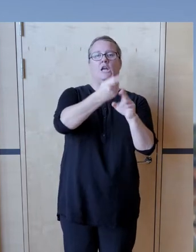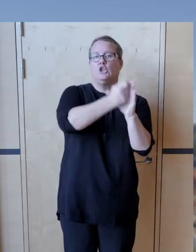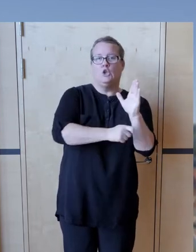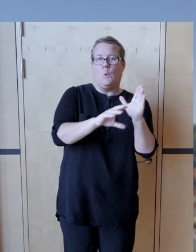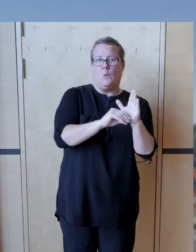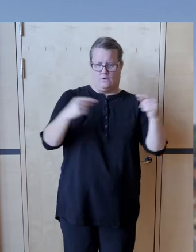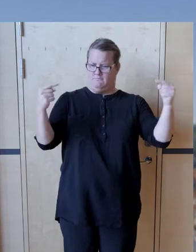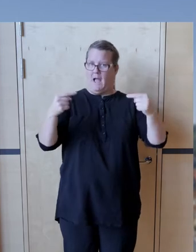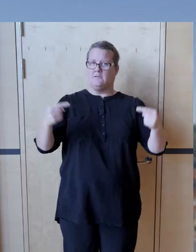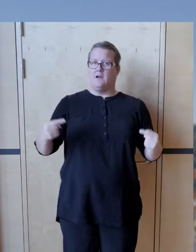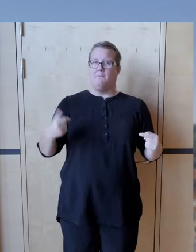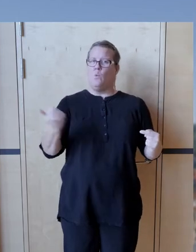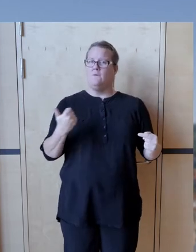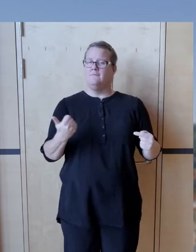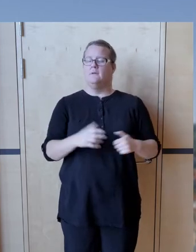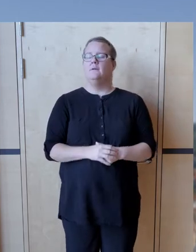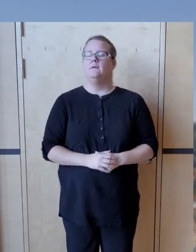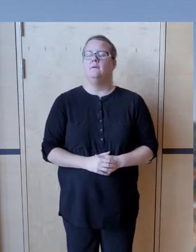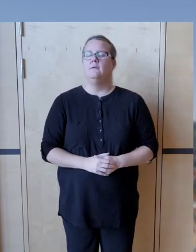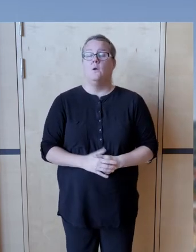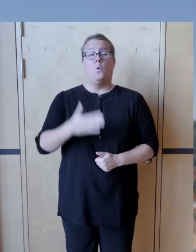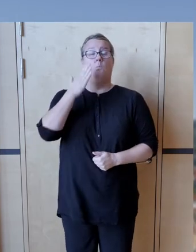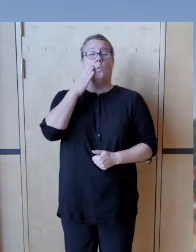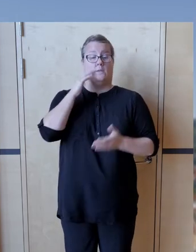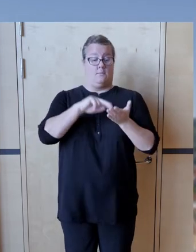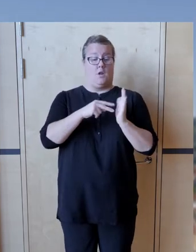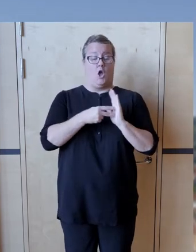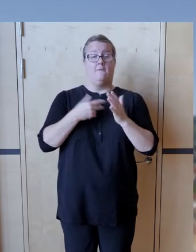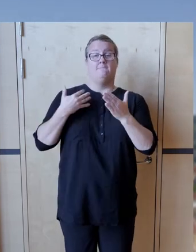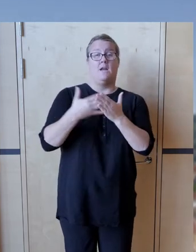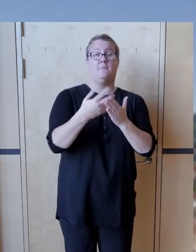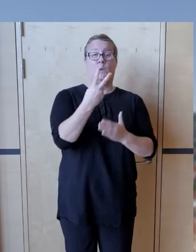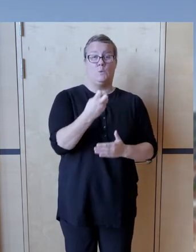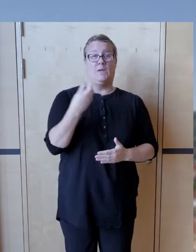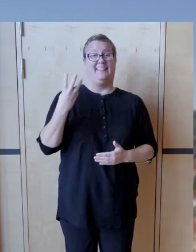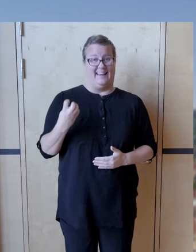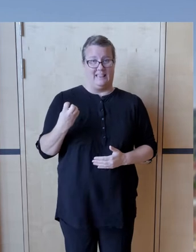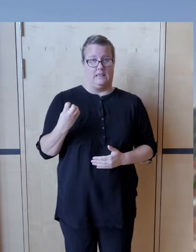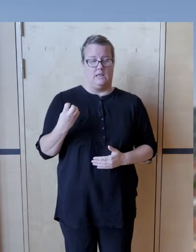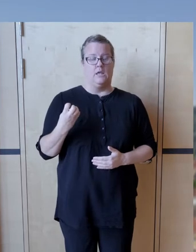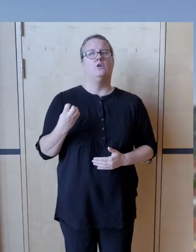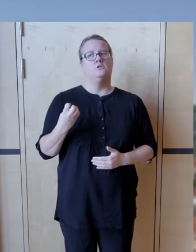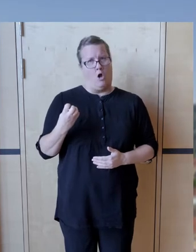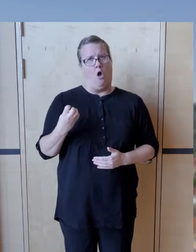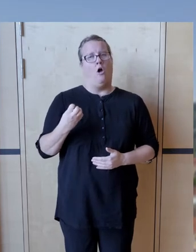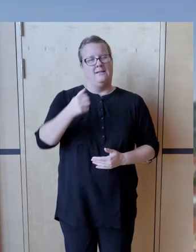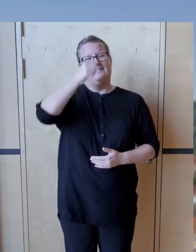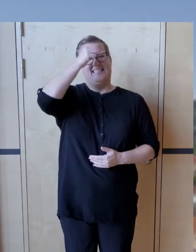Sen Så bodde planen fram till 20.30 och det är svårt Vad är säker på det men